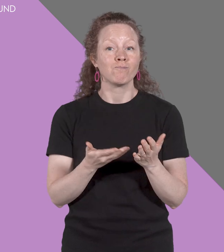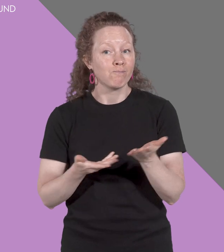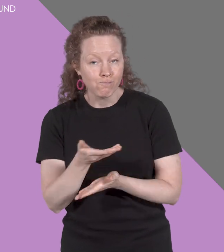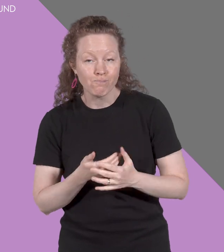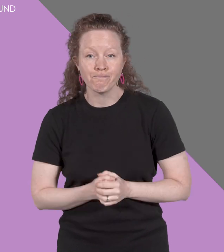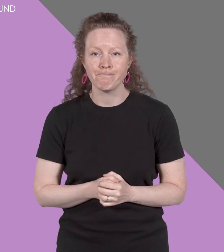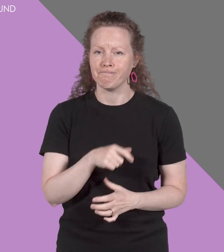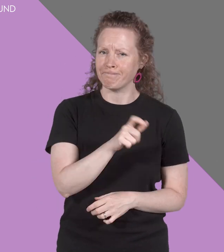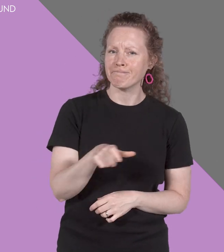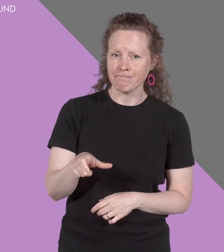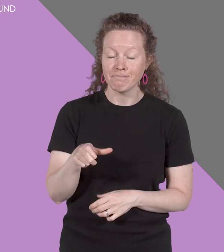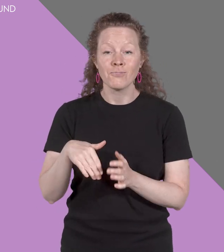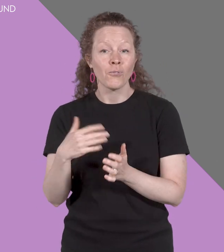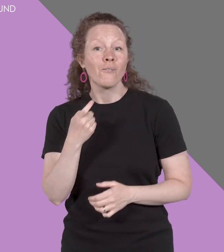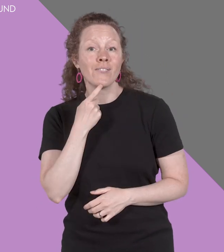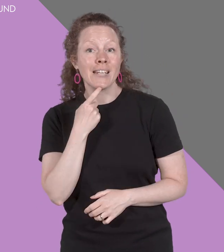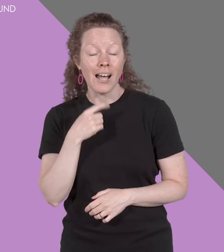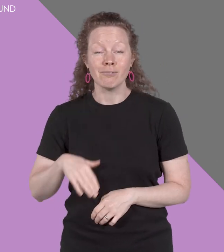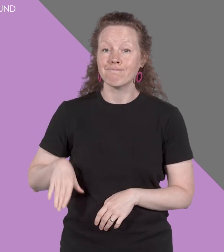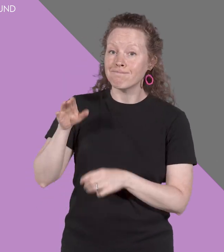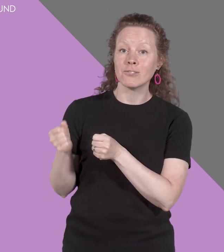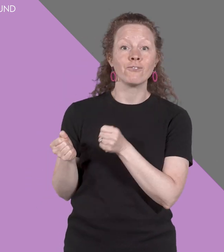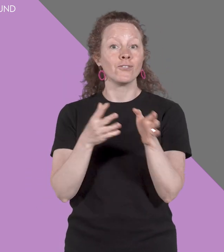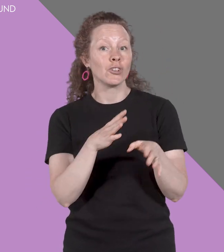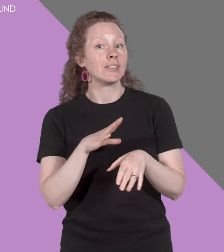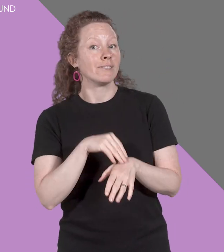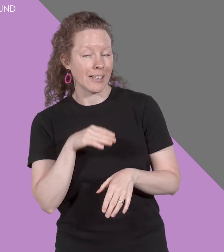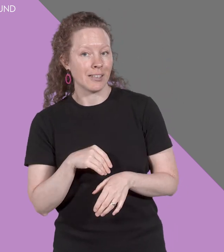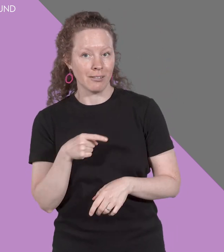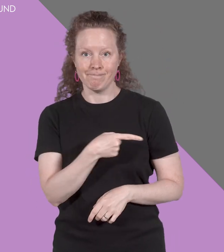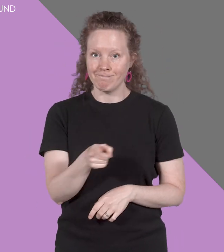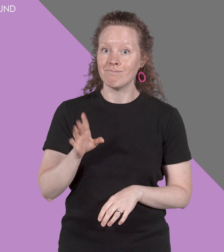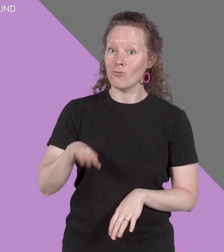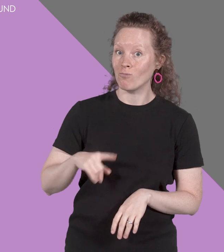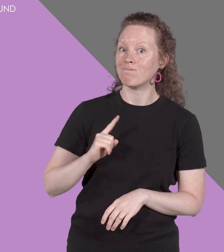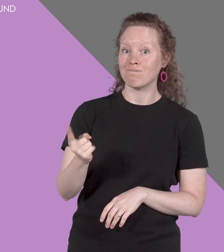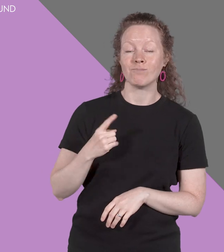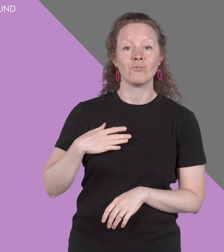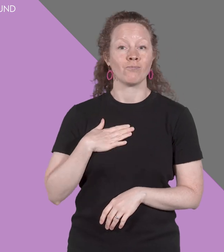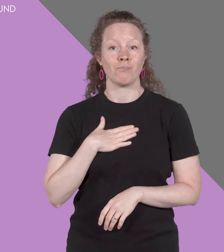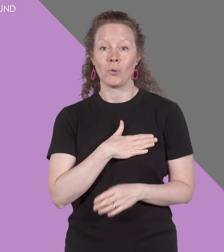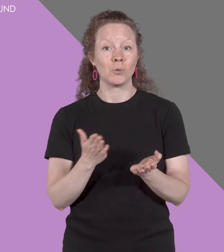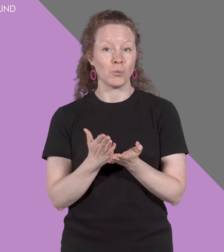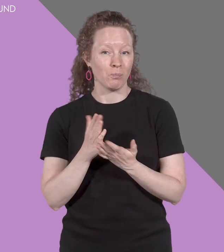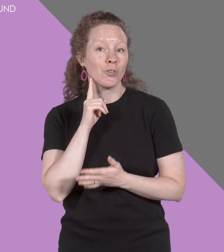i Örebro för att minnas tillbaka på sin skoltid i dövskolan -